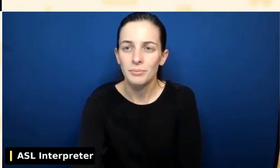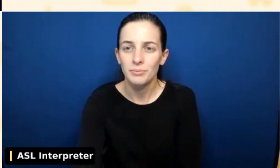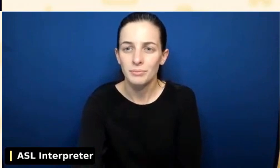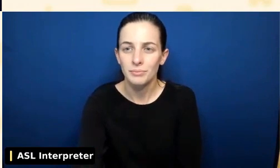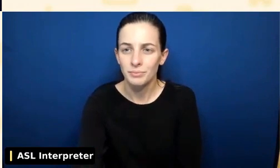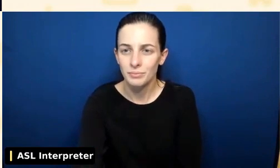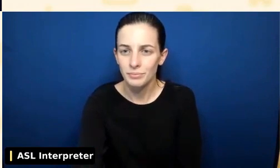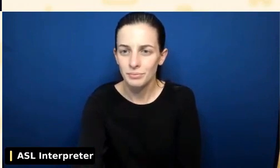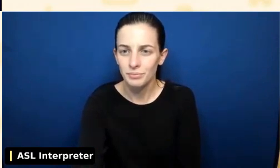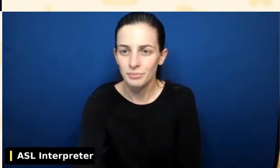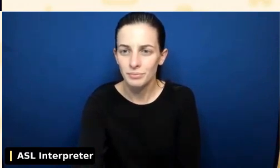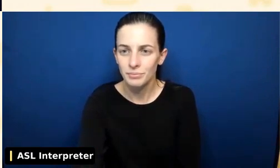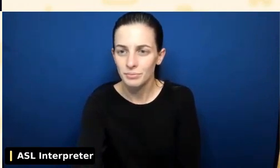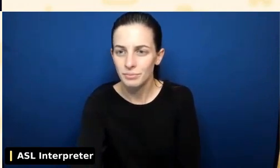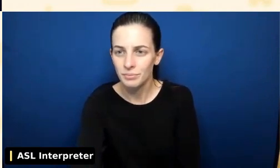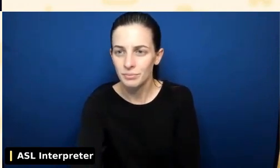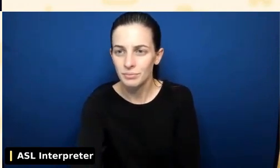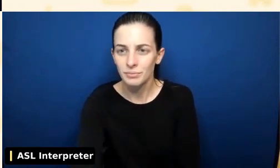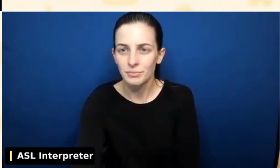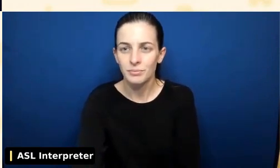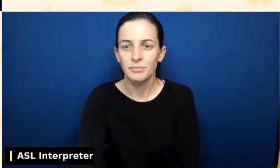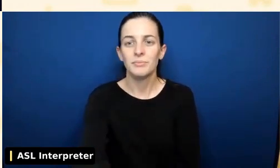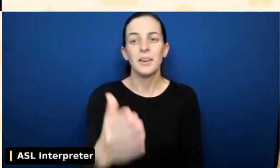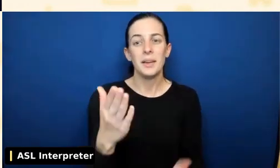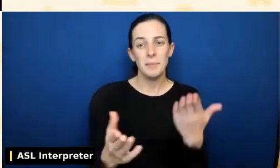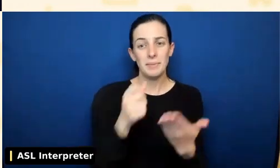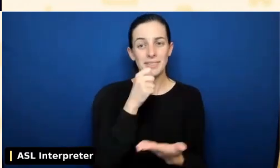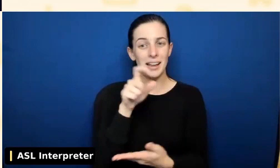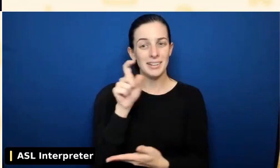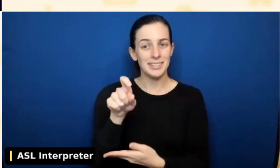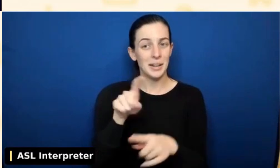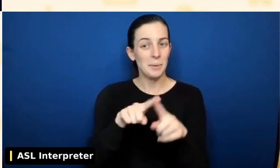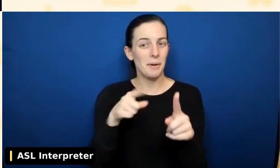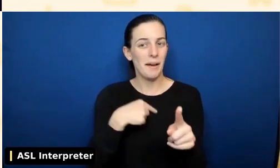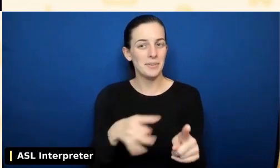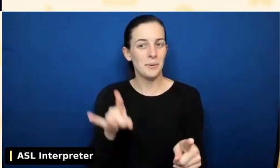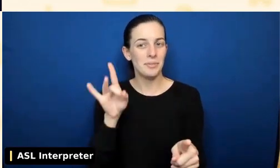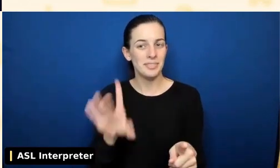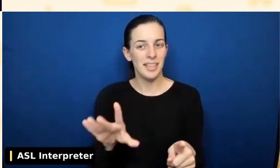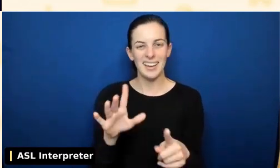con reproducir y pausar. Puede que no sea necesario, pero no me gusta la ambigüedad.